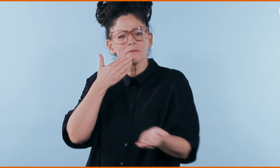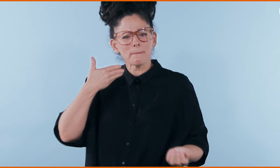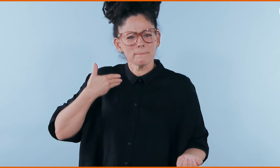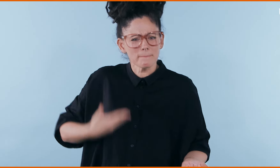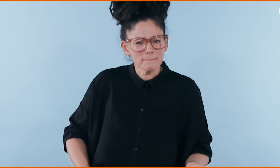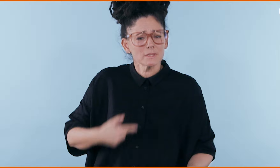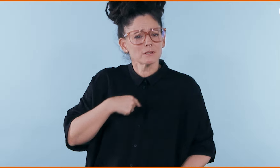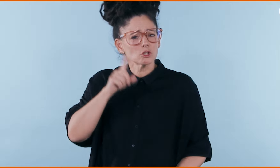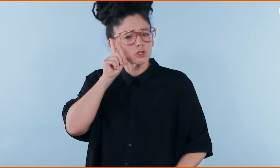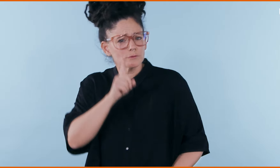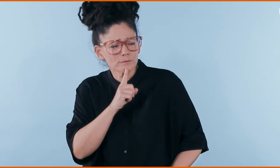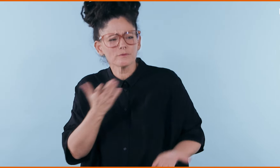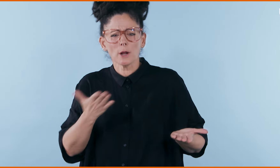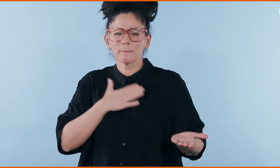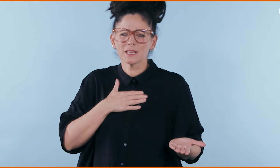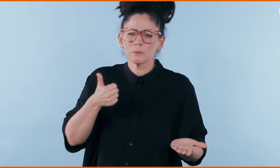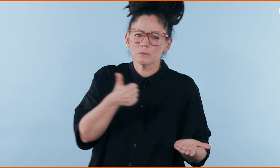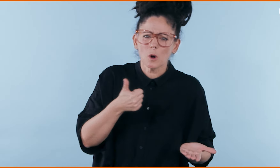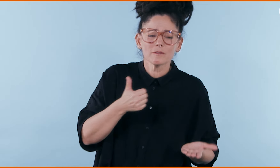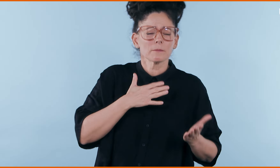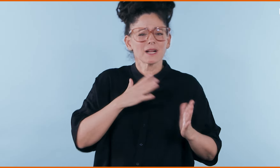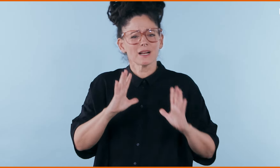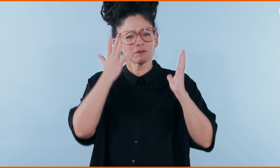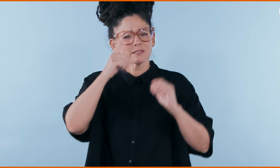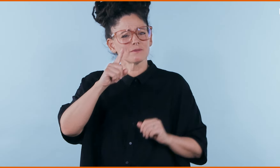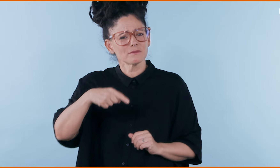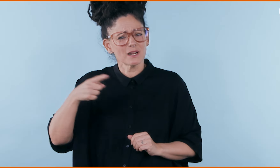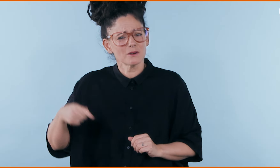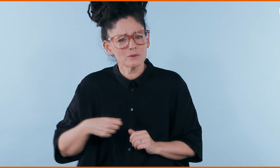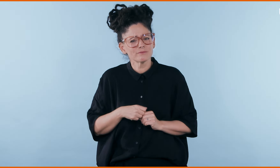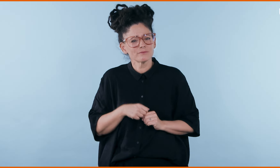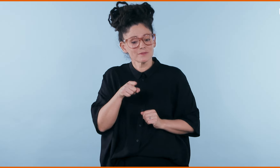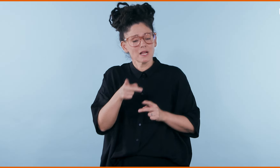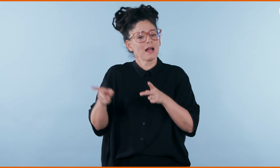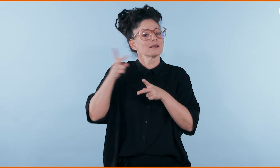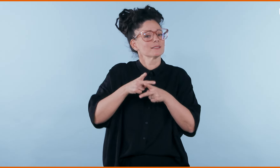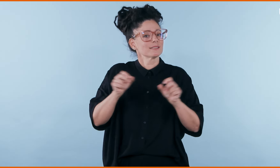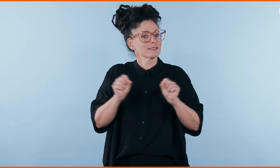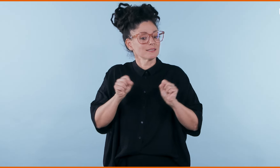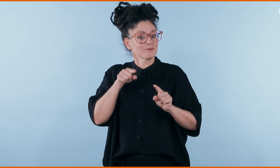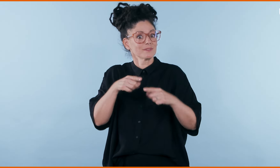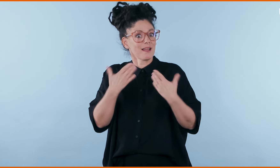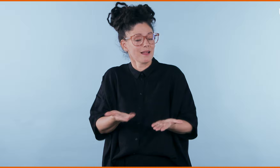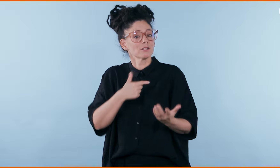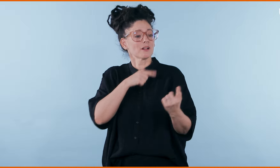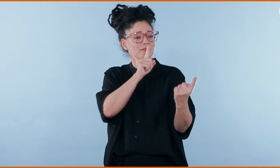vem jag är, vilka behov jag har som döv och mina levnadsvillkor. Den extra stressfaktorn kan vara när-